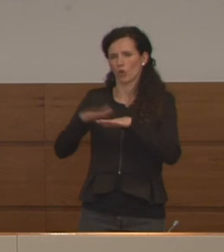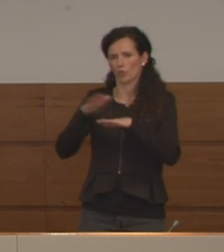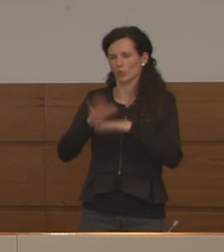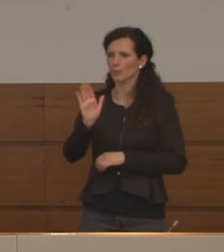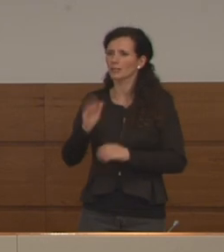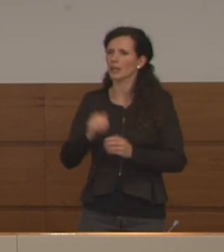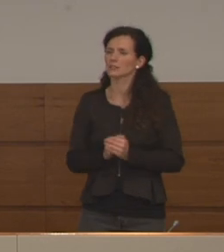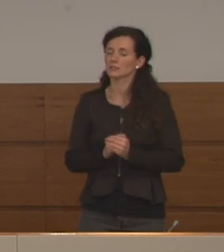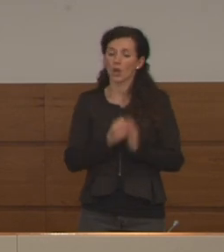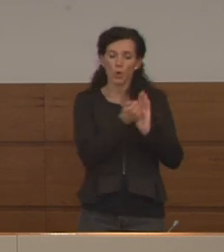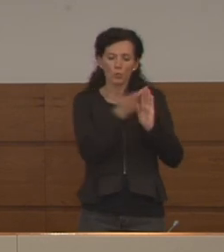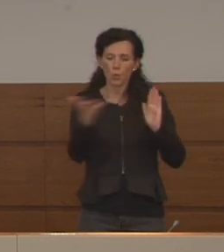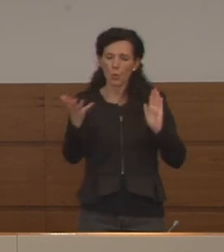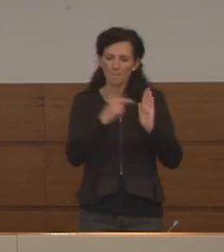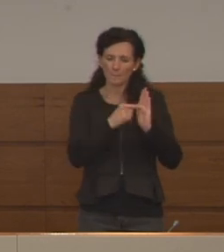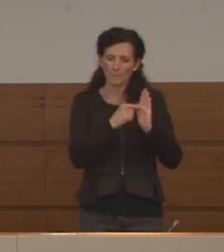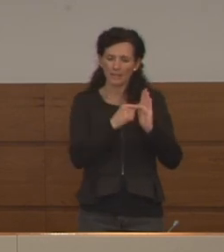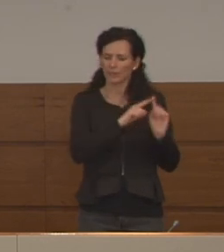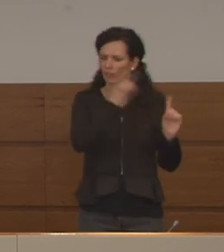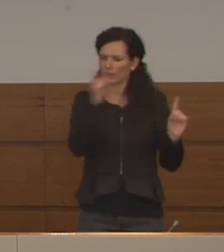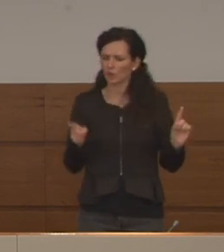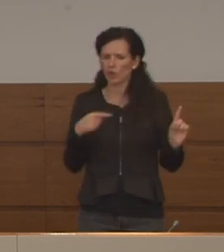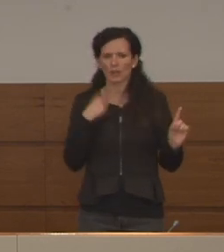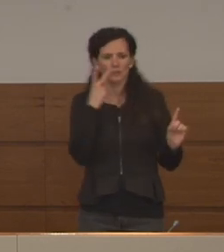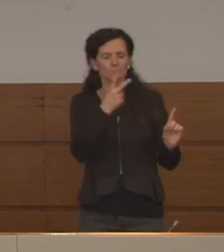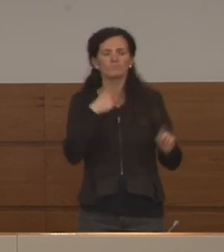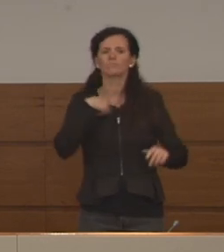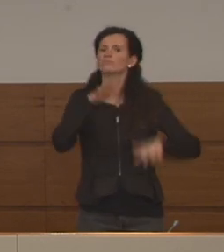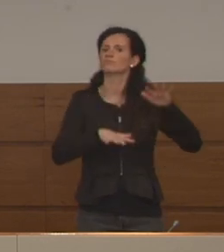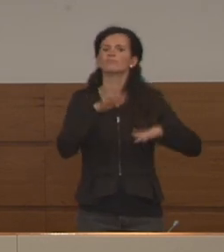mi torna di meno è quello dei guariti. Le faccio qualche esempio. In italia